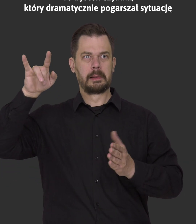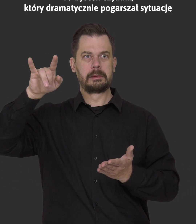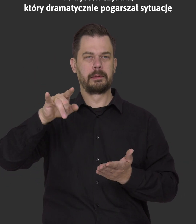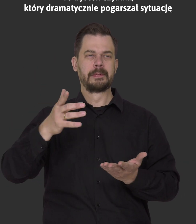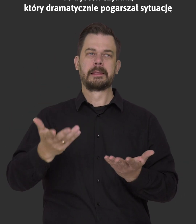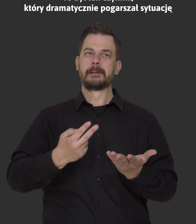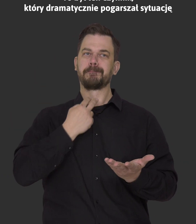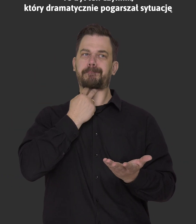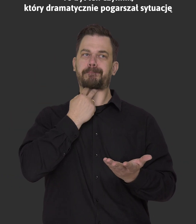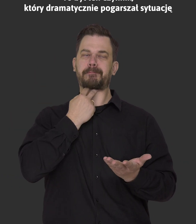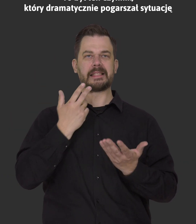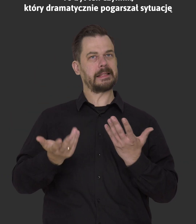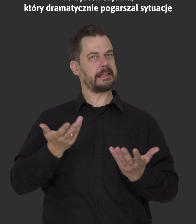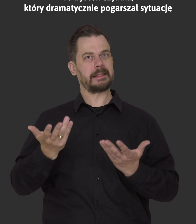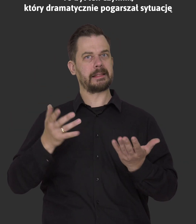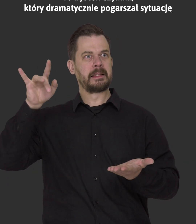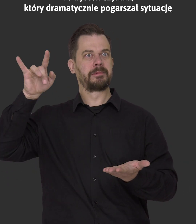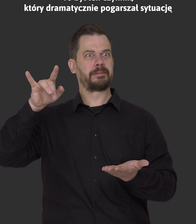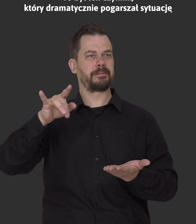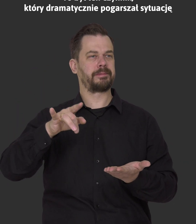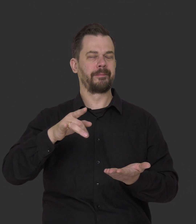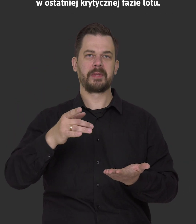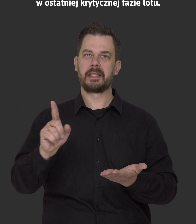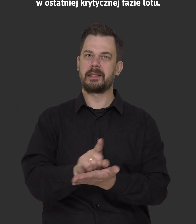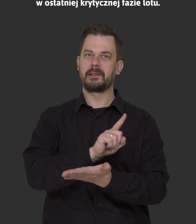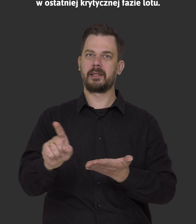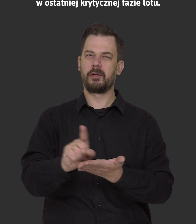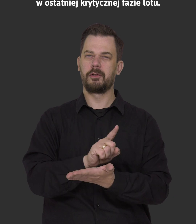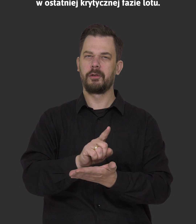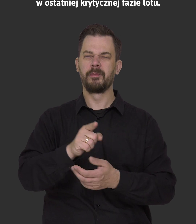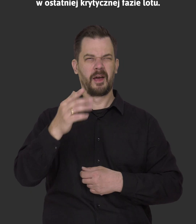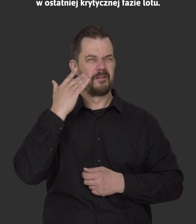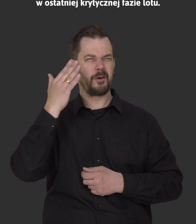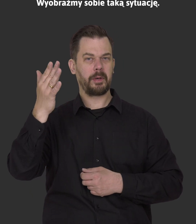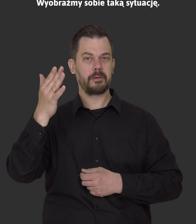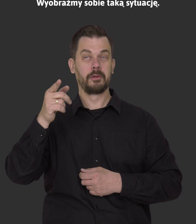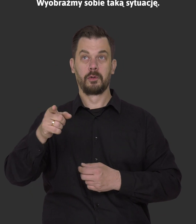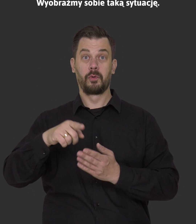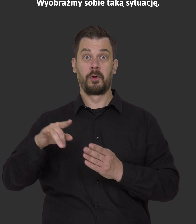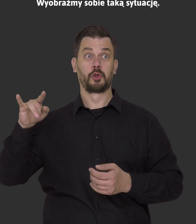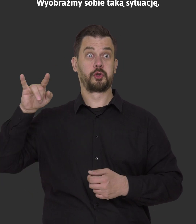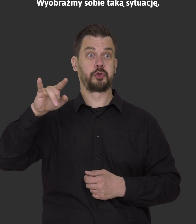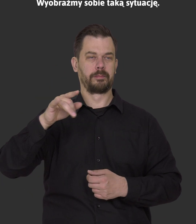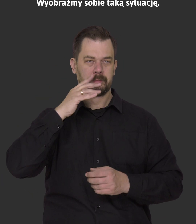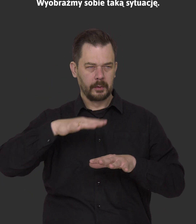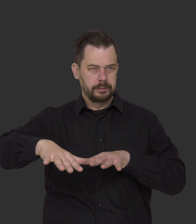To był ten czynnik, który dramatycznie pogarszał sytuację w ostatniej krytycznej fazie lotu. Wyobraźmy sobie taką sytuację.